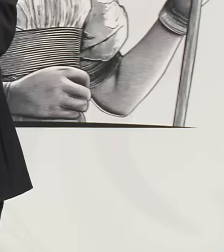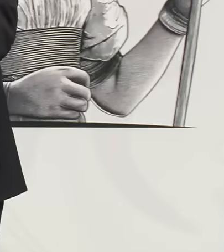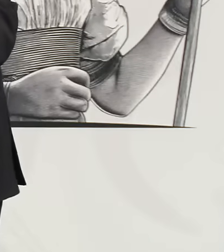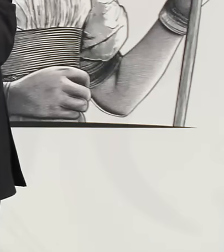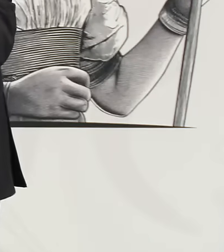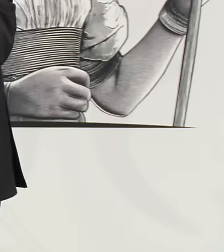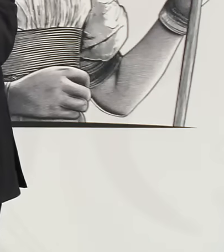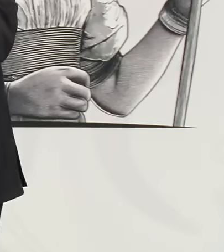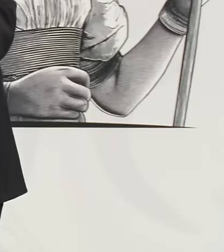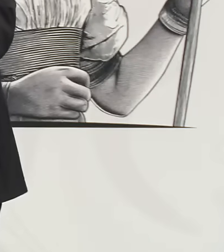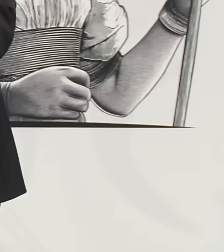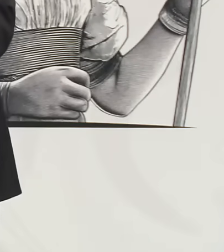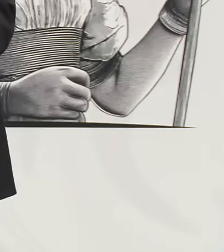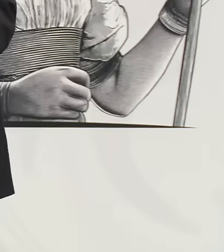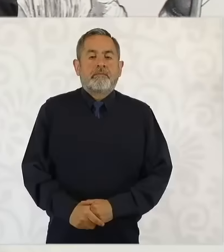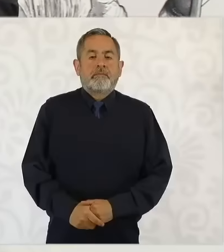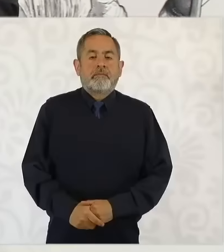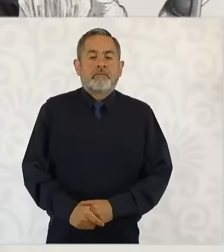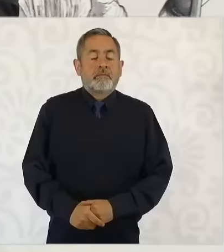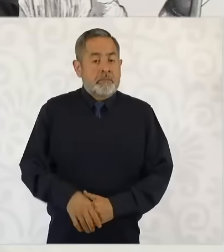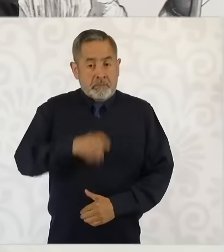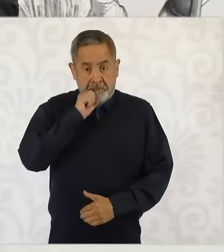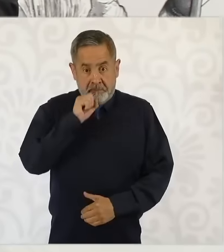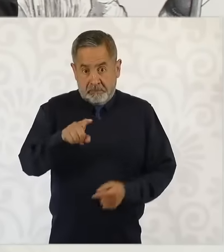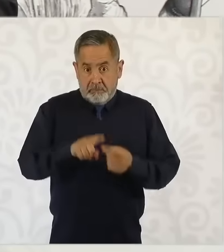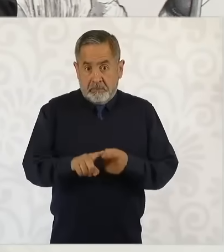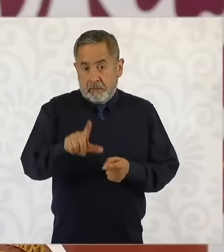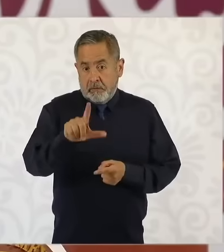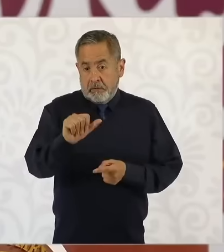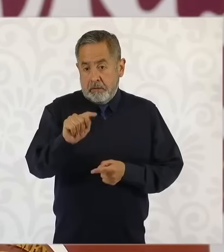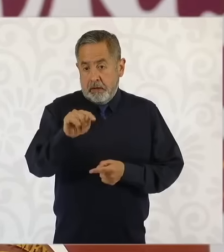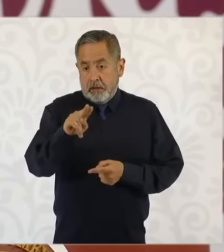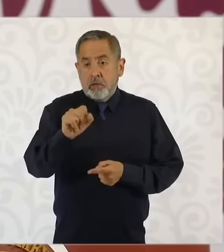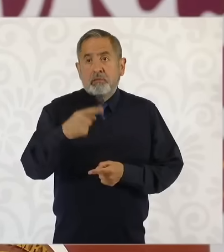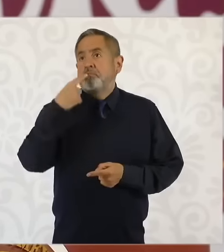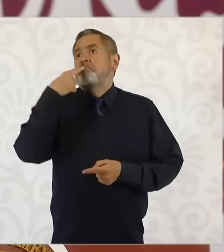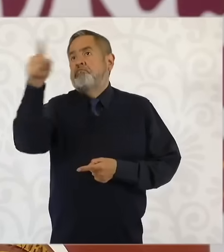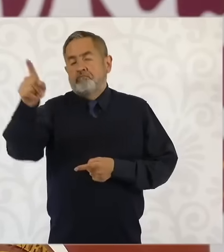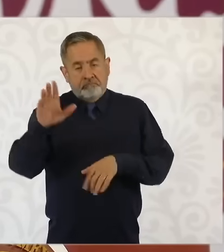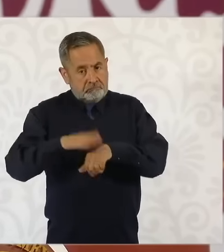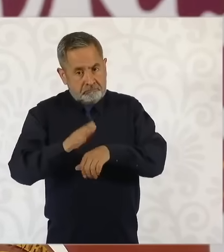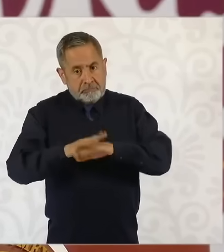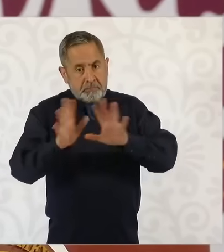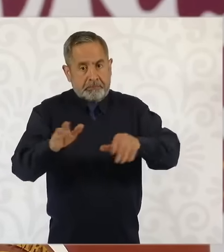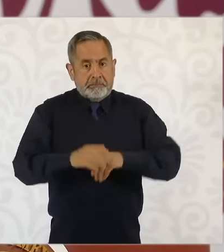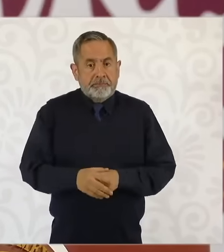latinos también pero del poder judicial que era la pregunta ahora en relación con latinos